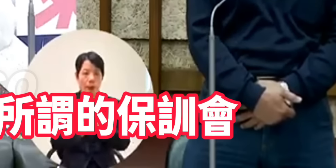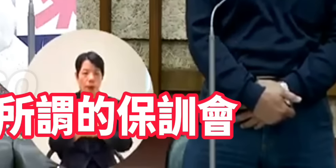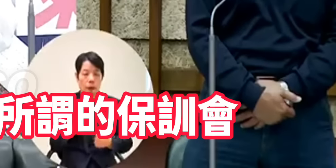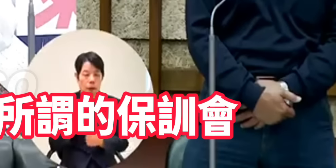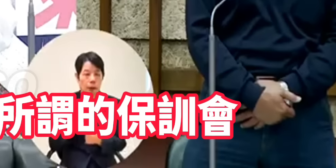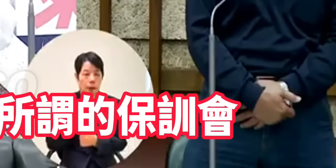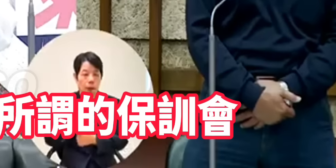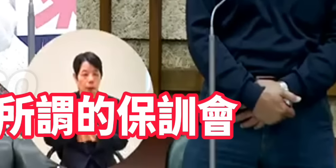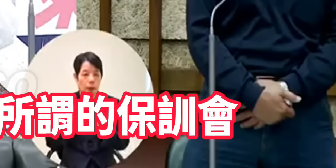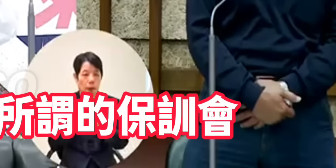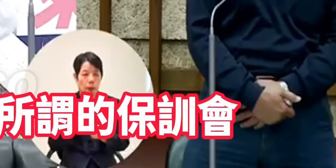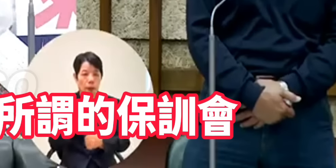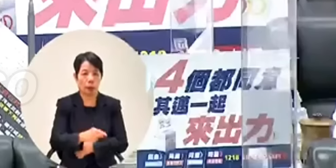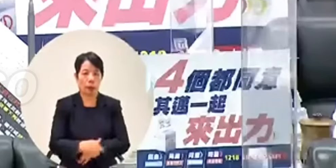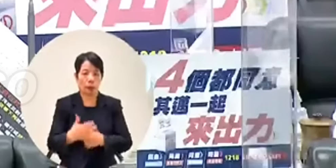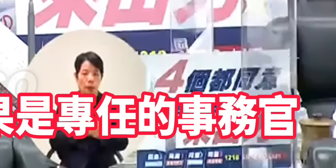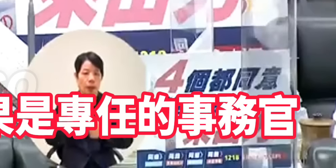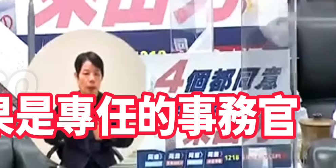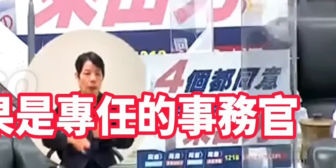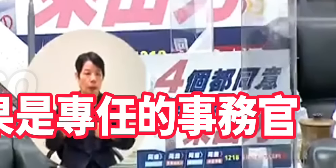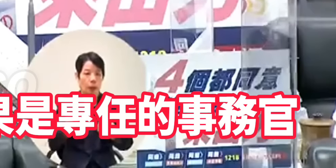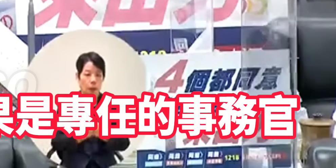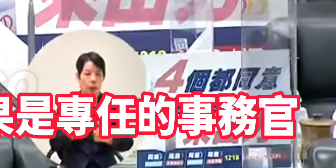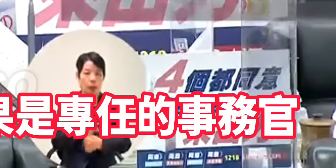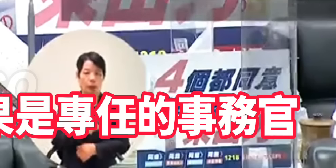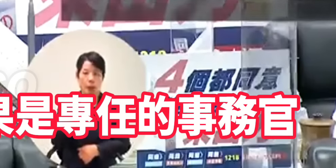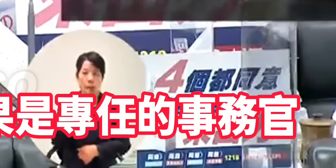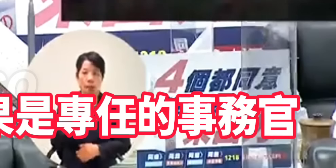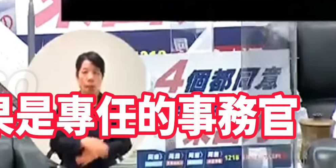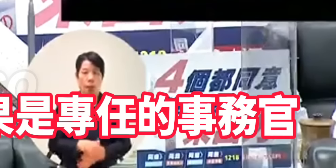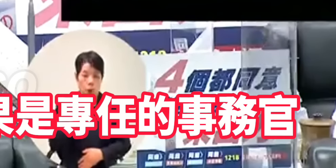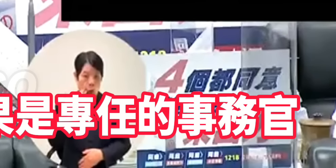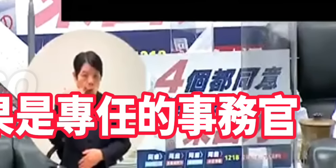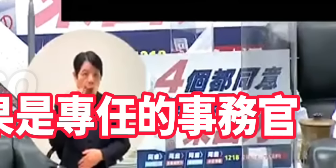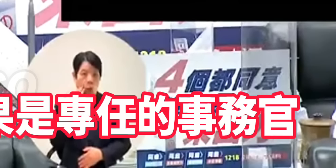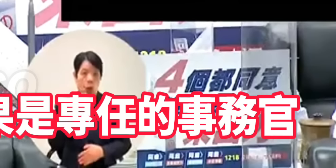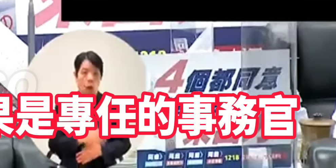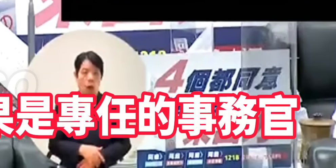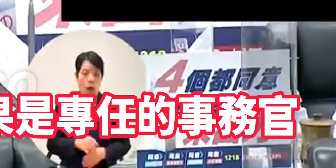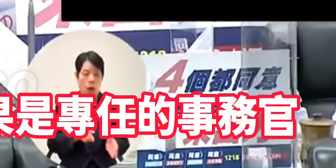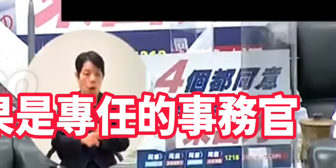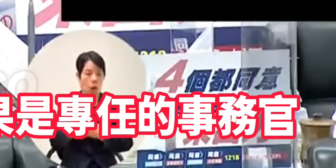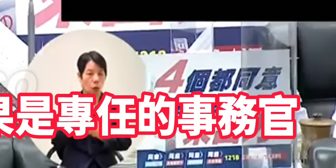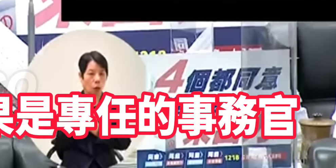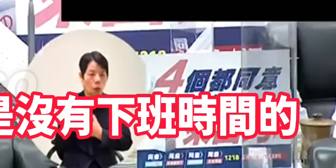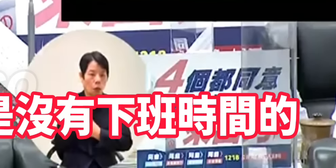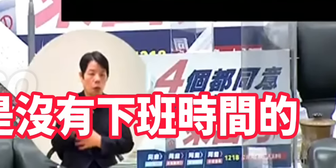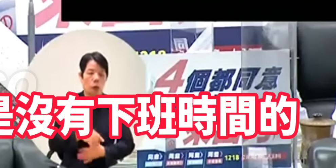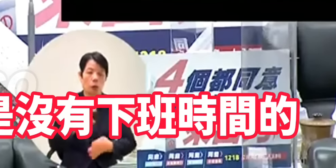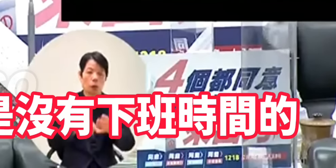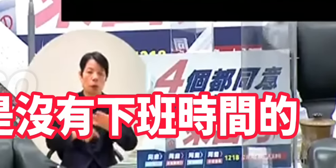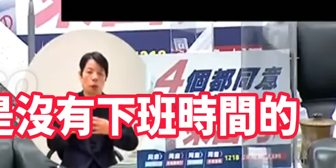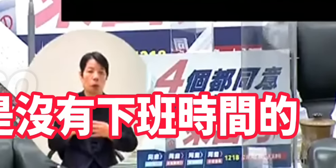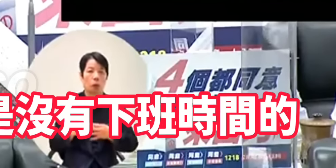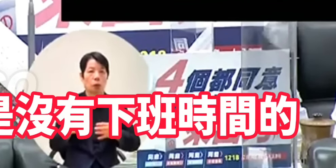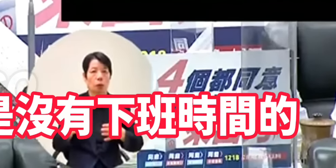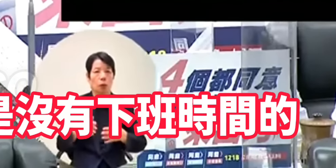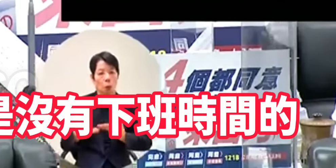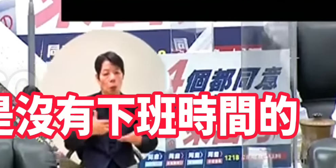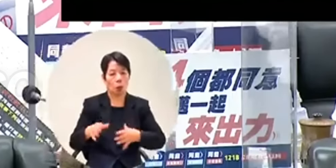就是所謂的保訓會 他說如果是專任的事務官 其實你是沒有下班時間的